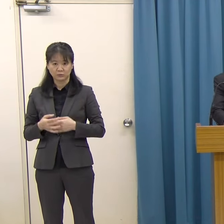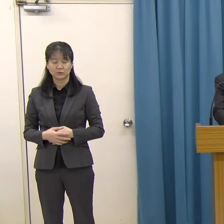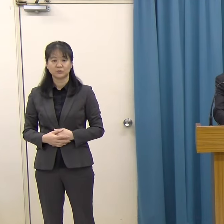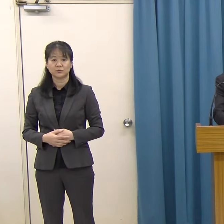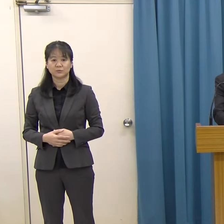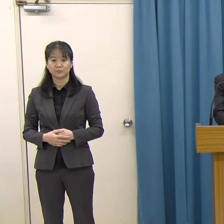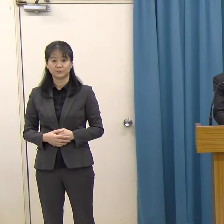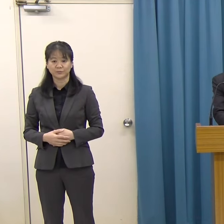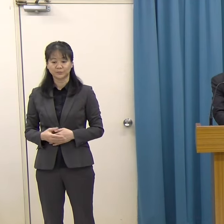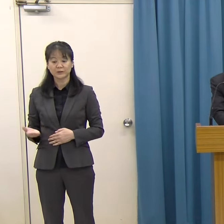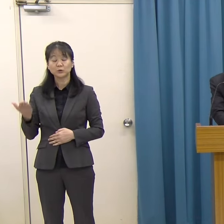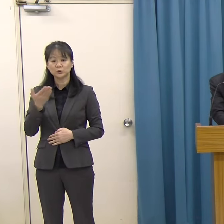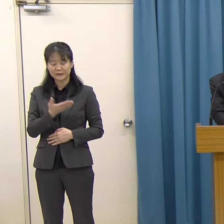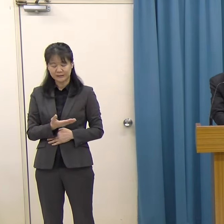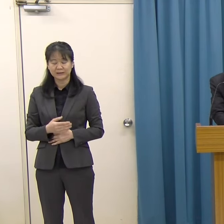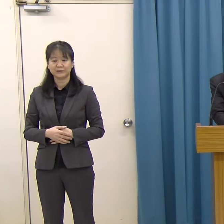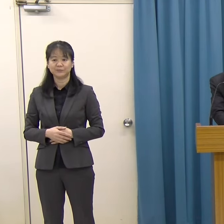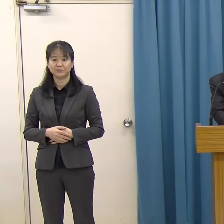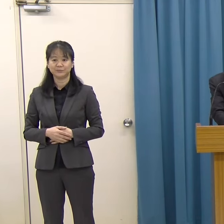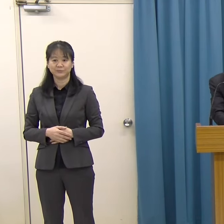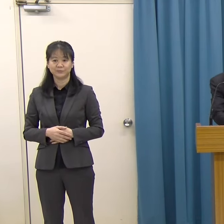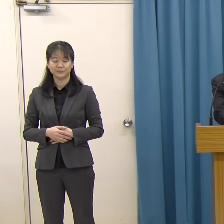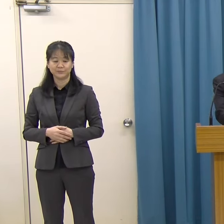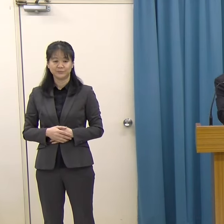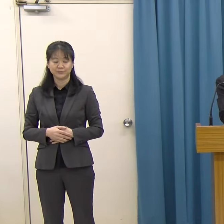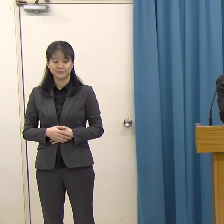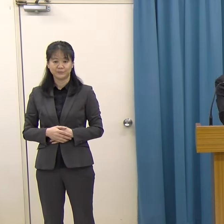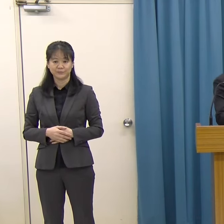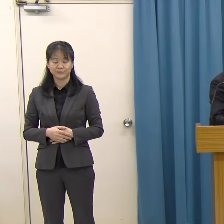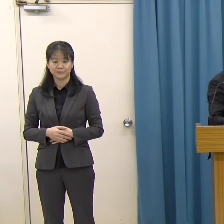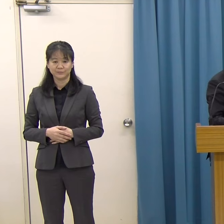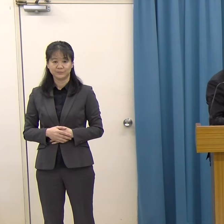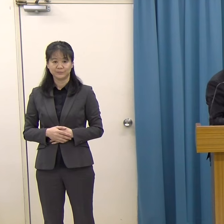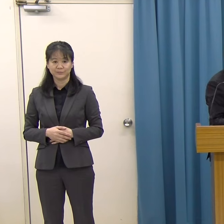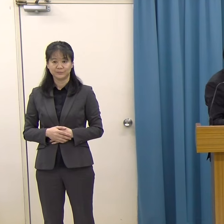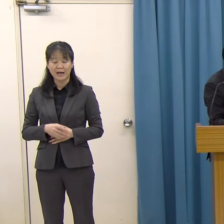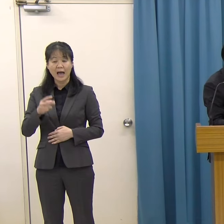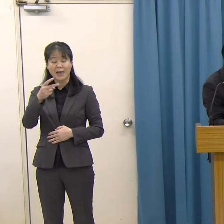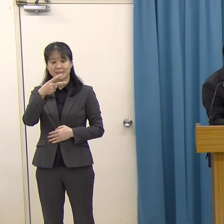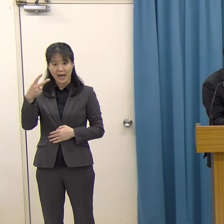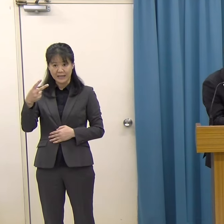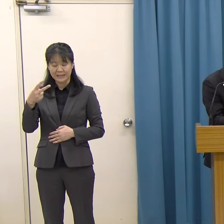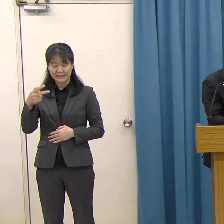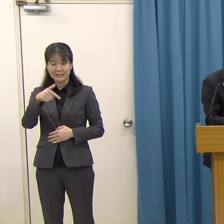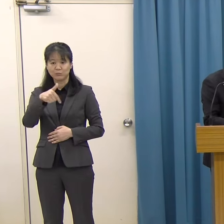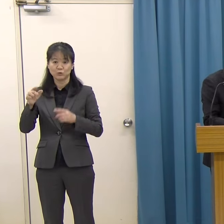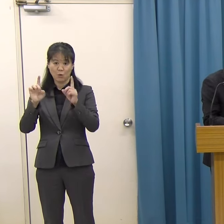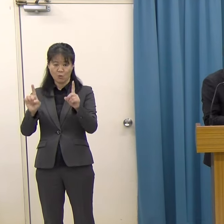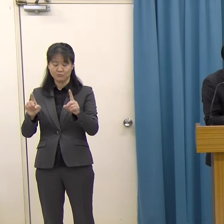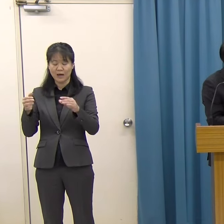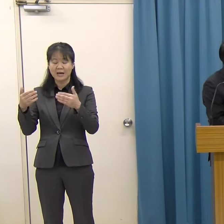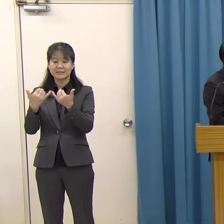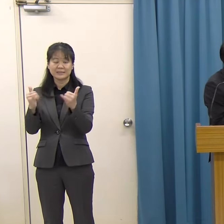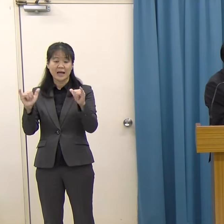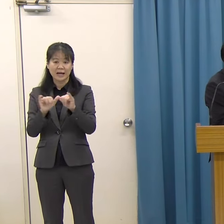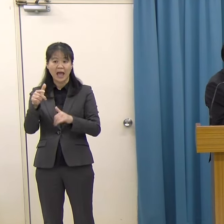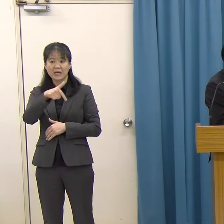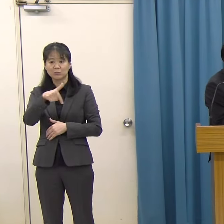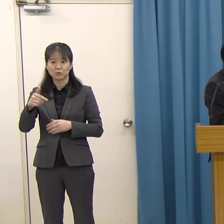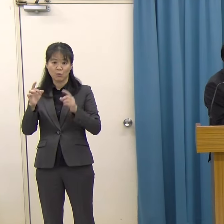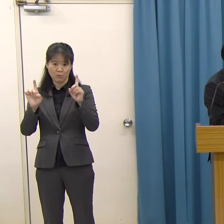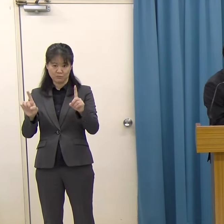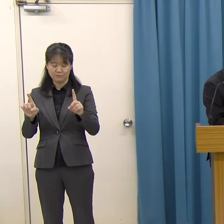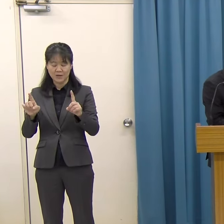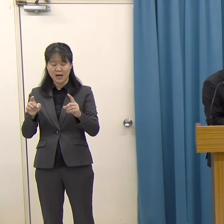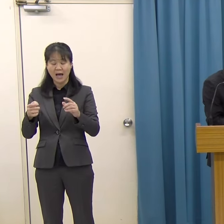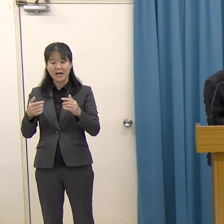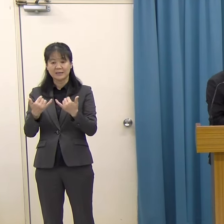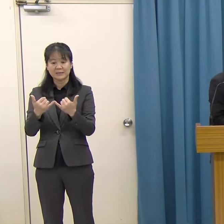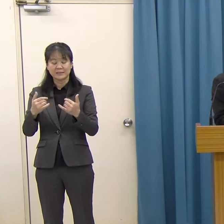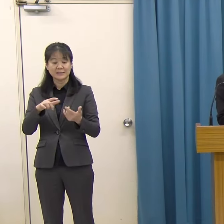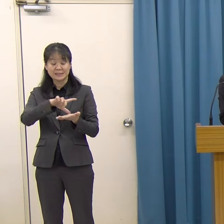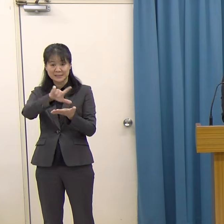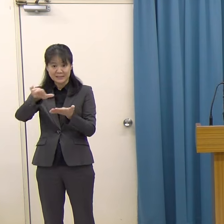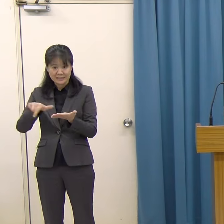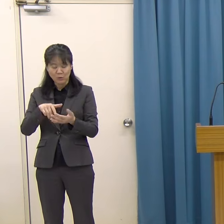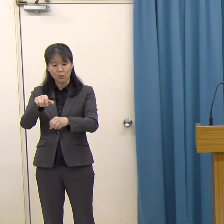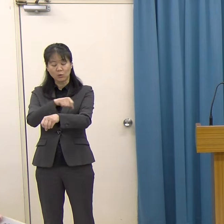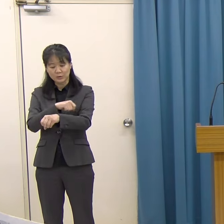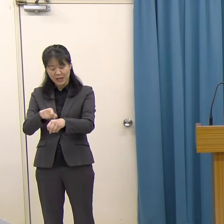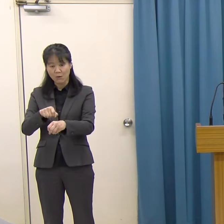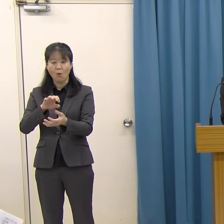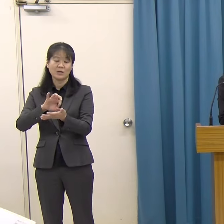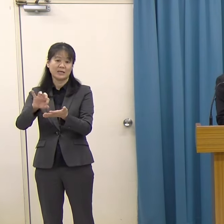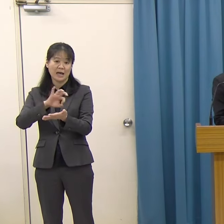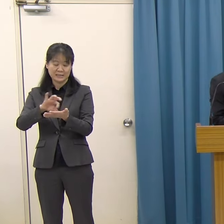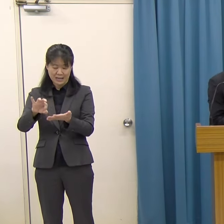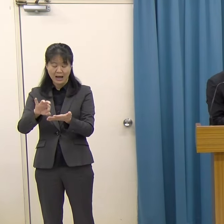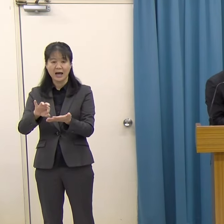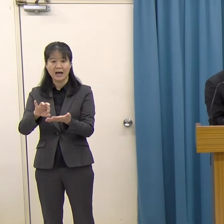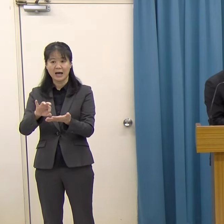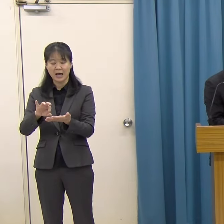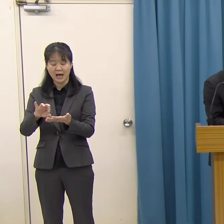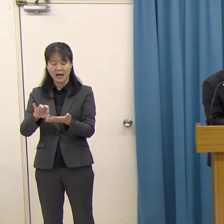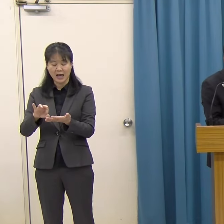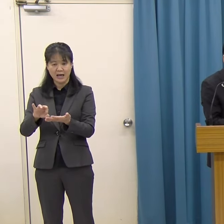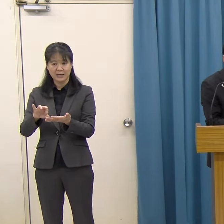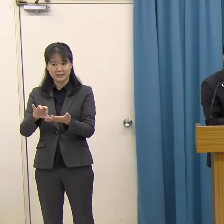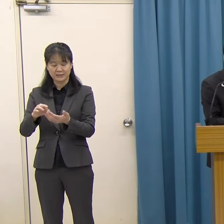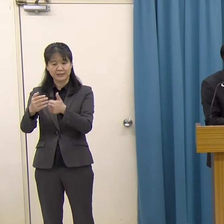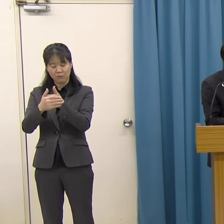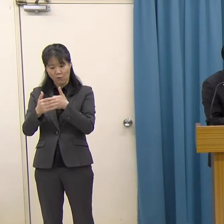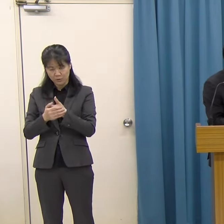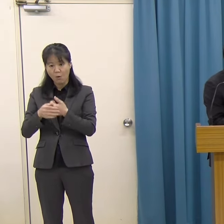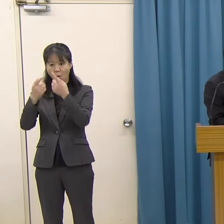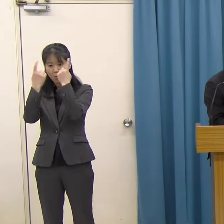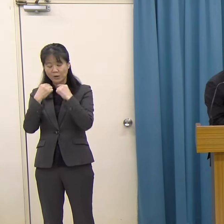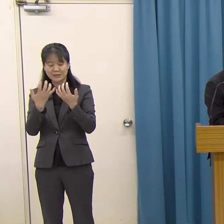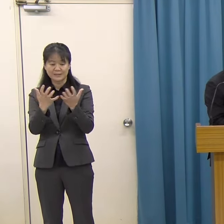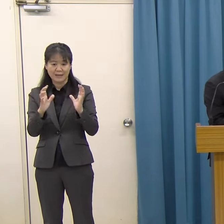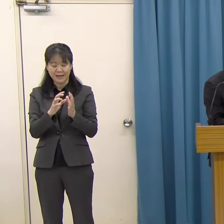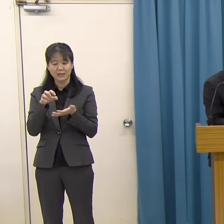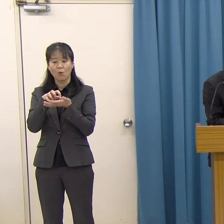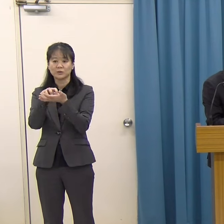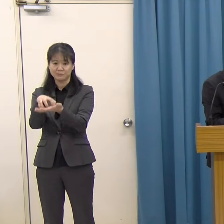次に社会部門、これは地域の特性を生かした活動を通じて、地域社会づくりにご功績のあった個人・団体にお贈りするものです。